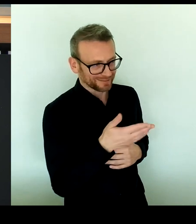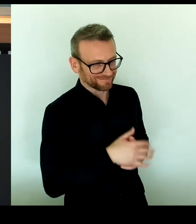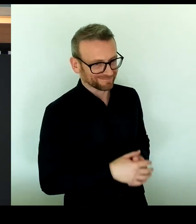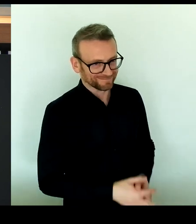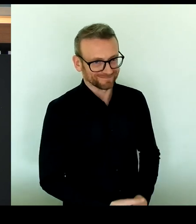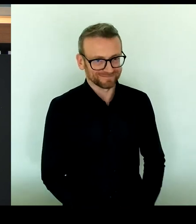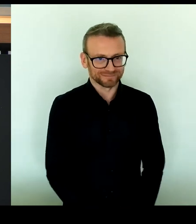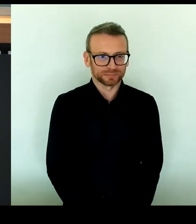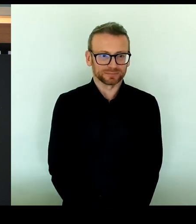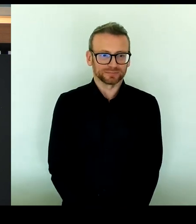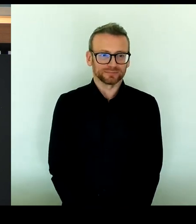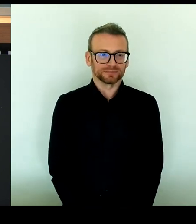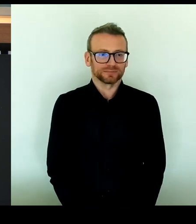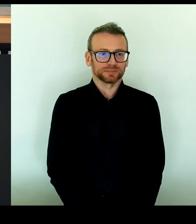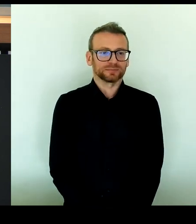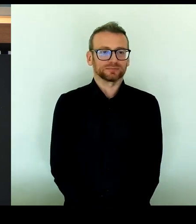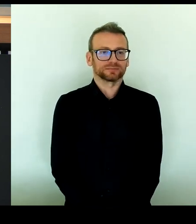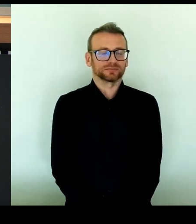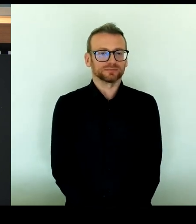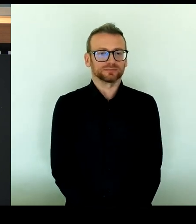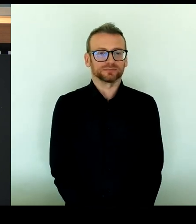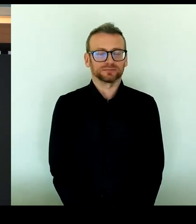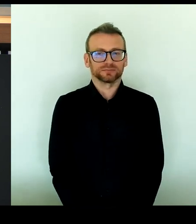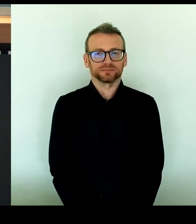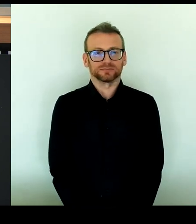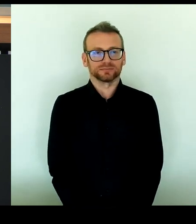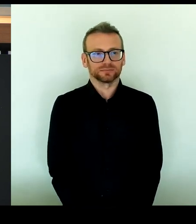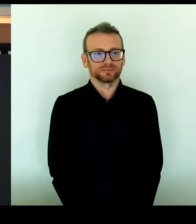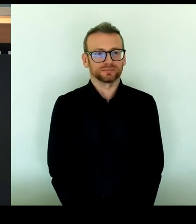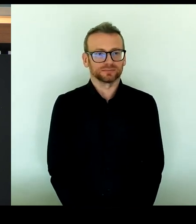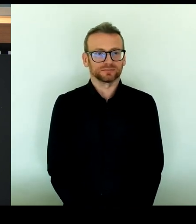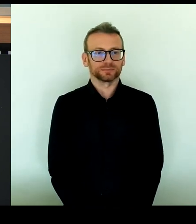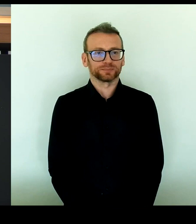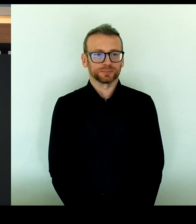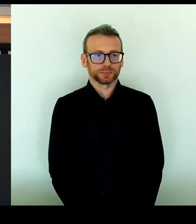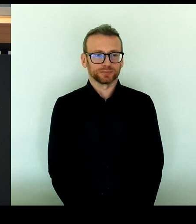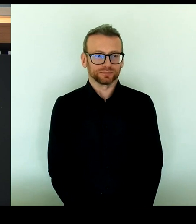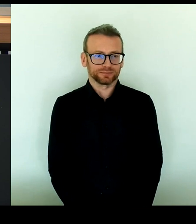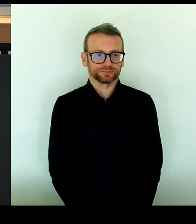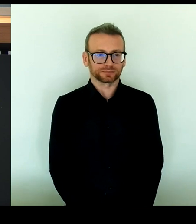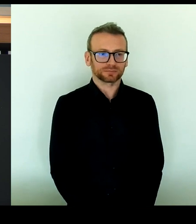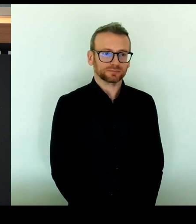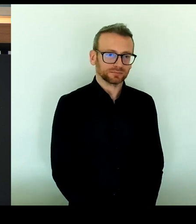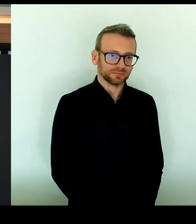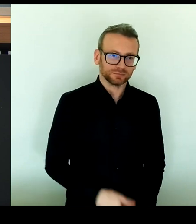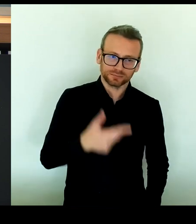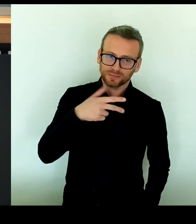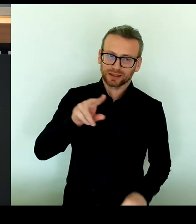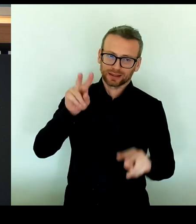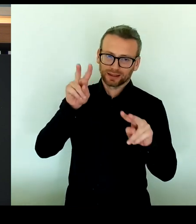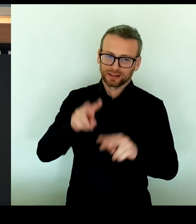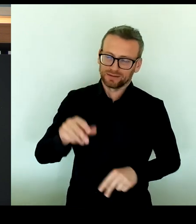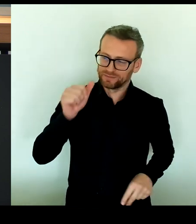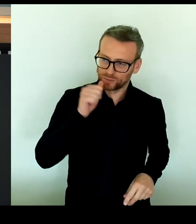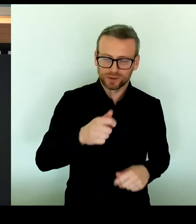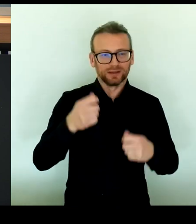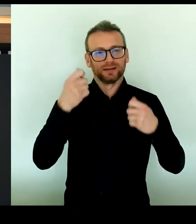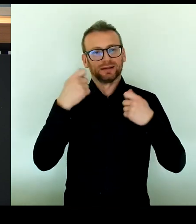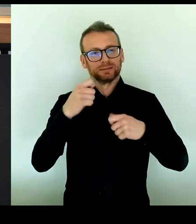Ich freue mich sehr meine erste Rede als Berliner Beauftragte für Datenschutz und Informationsfreiheit hier im Abgeordnetenhaus halten zu dürfen.